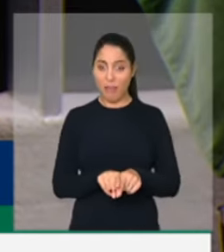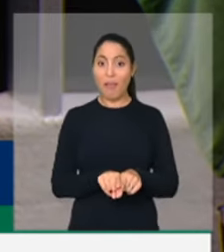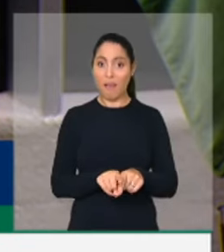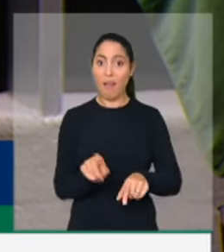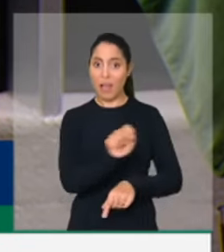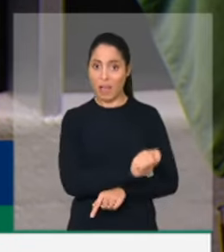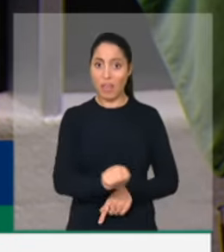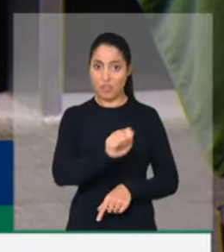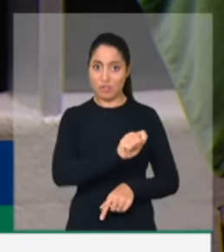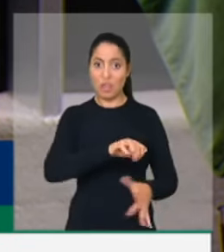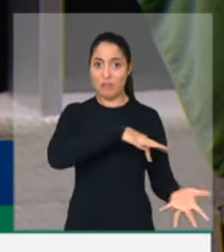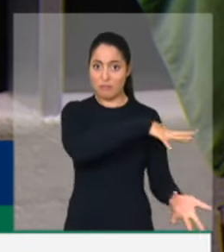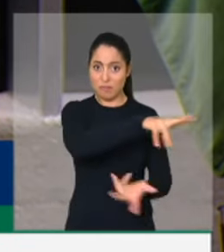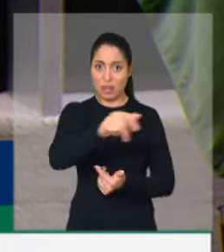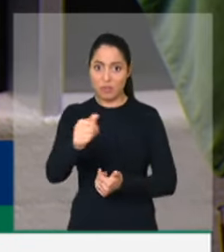PRESIDENTE LULA... ACABOU COM AS GRANDES EMPREITEIRAS